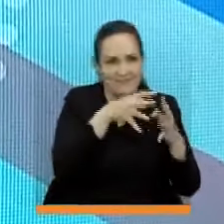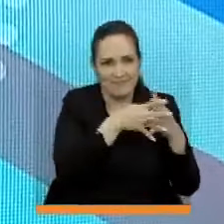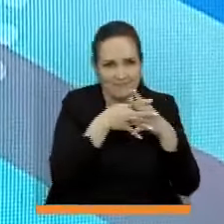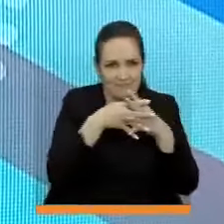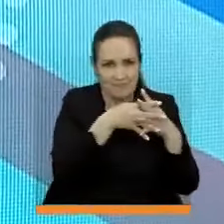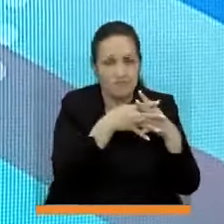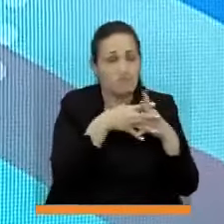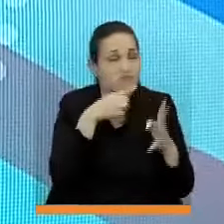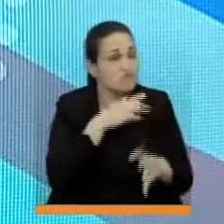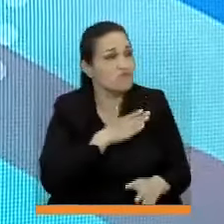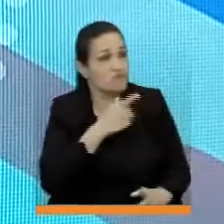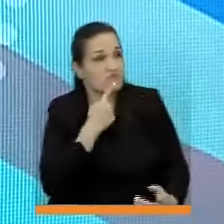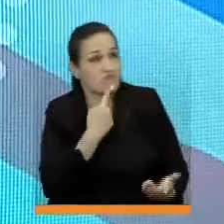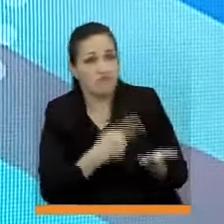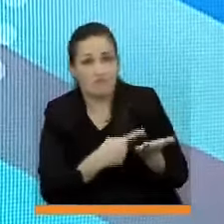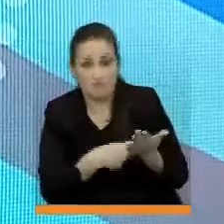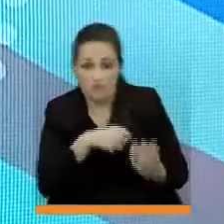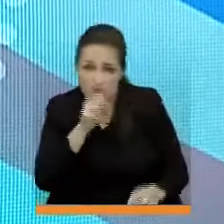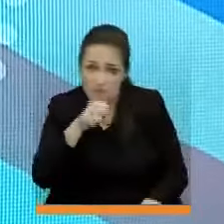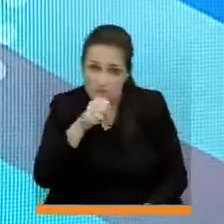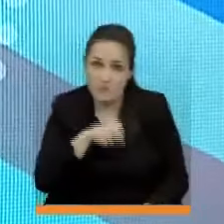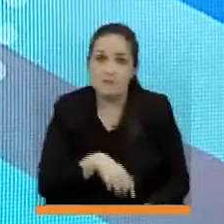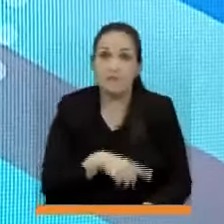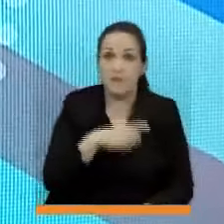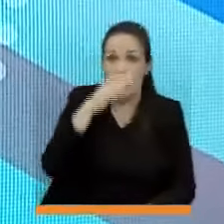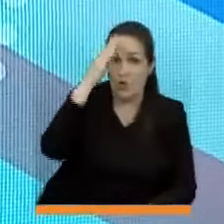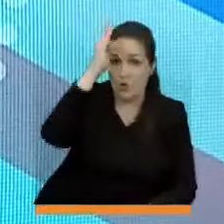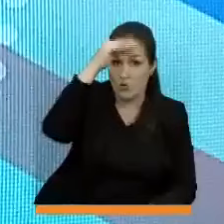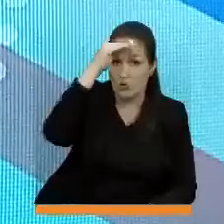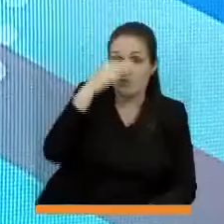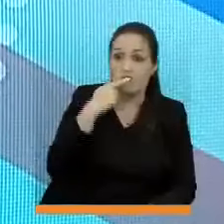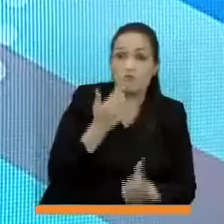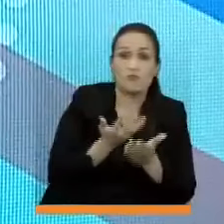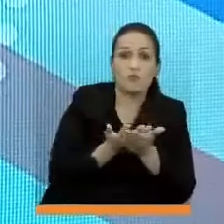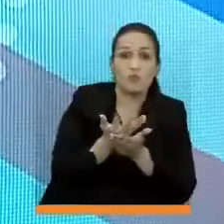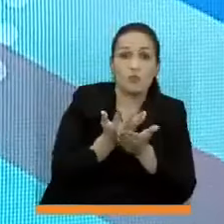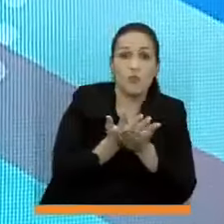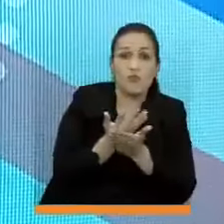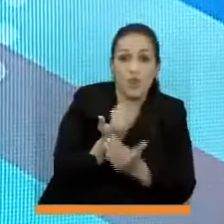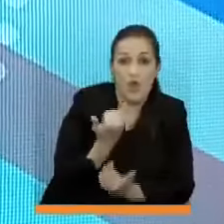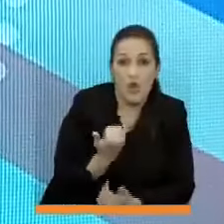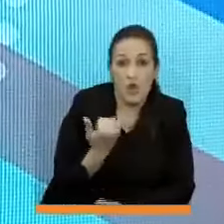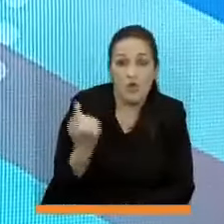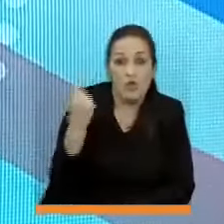A REANUDAR EL CONTACTO CON DONALD TRUMP, TRAS FELICITAR AL MANDATARIO POR